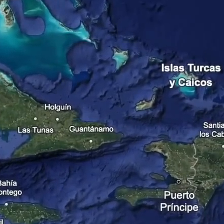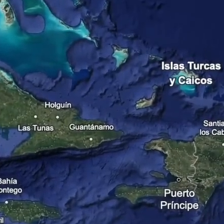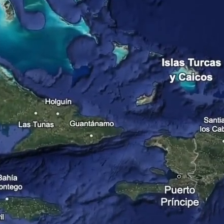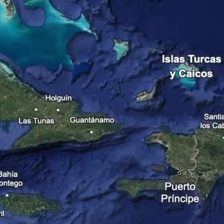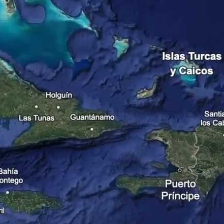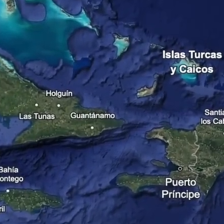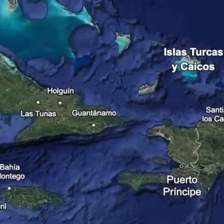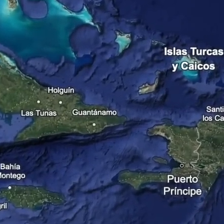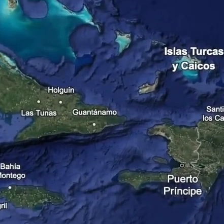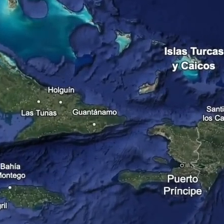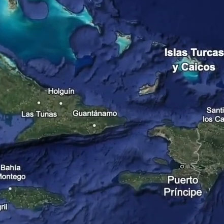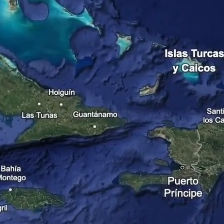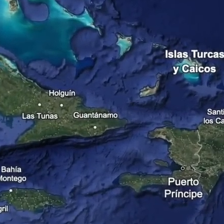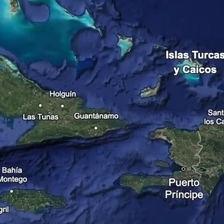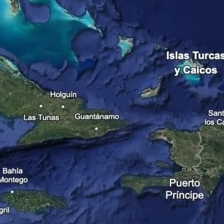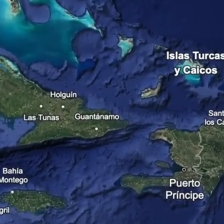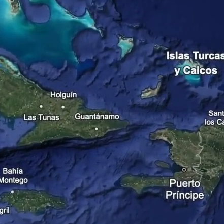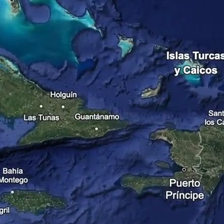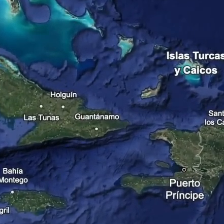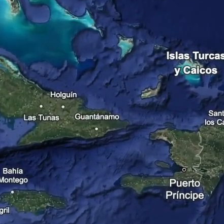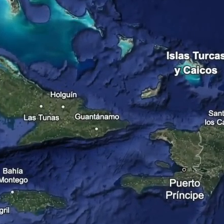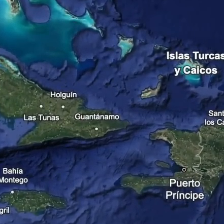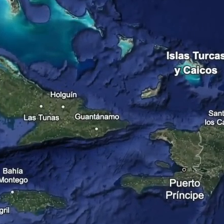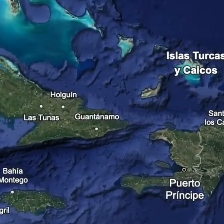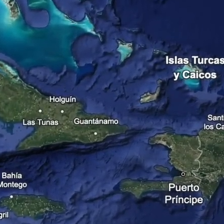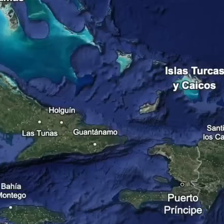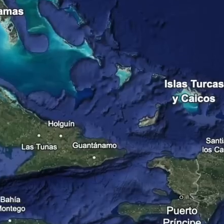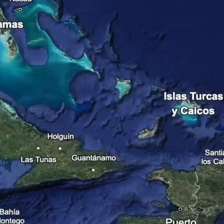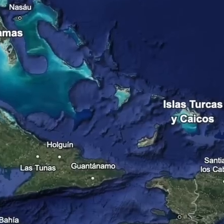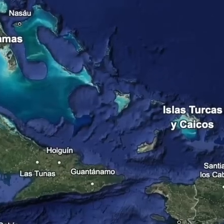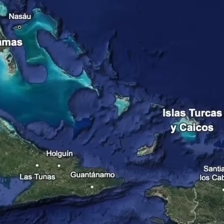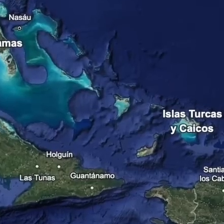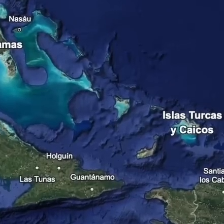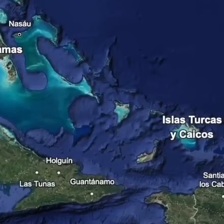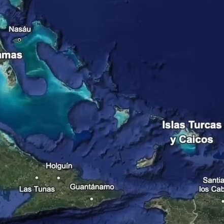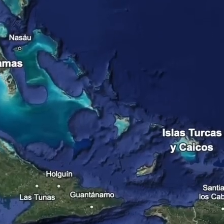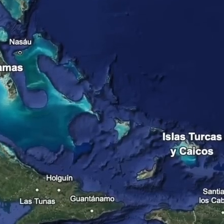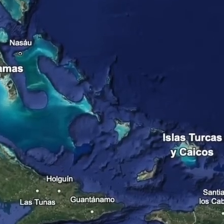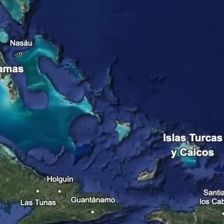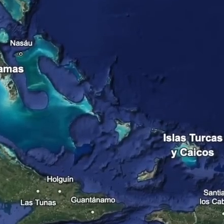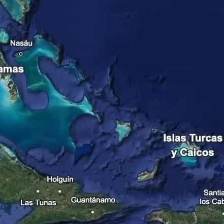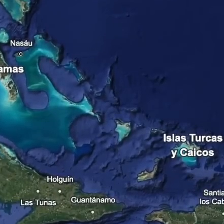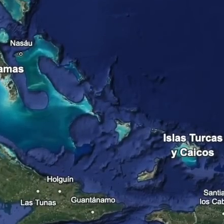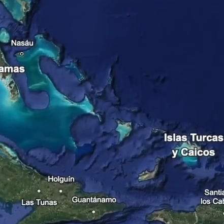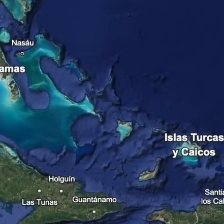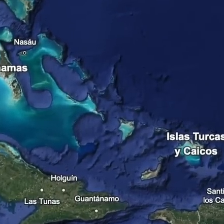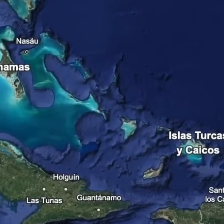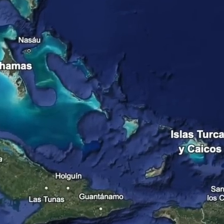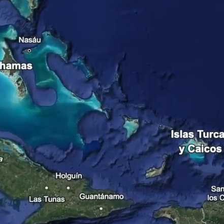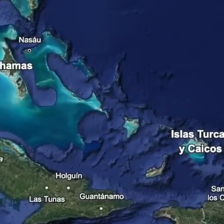cuando hace el decreto se ve directamente que es sobre su plataforma continental